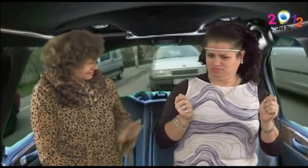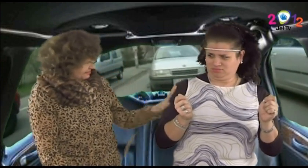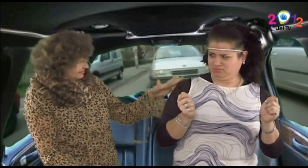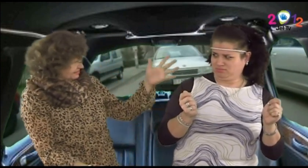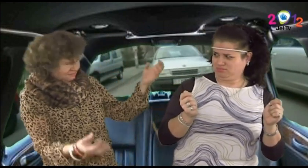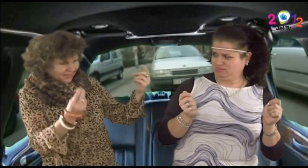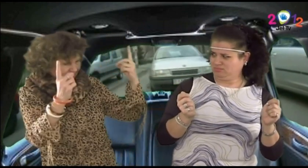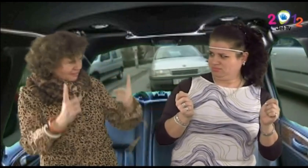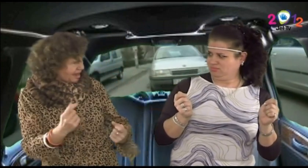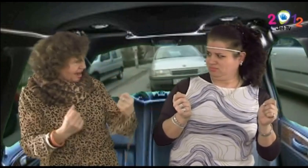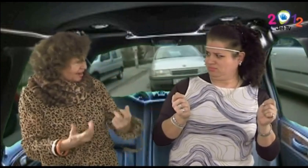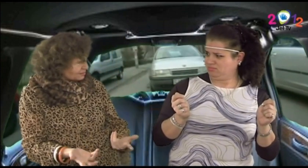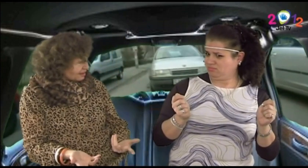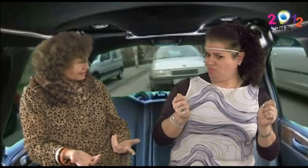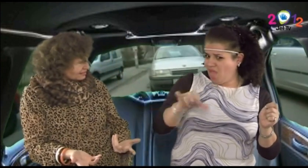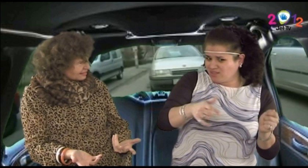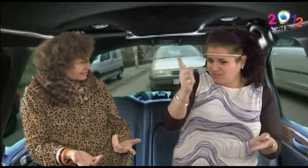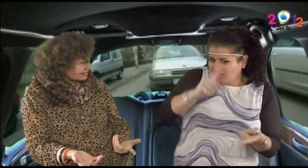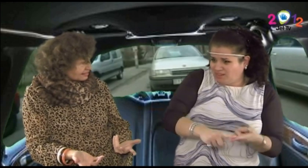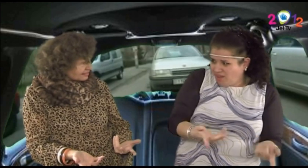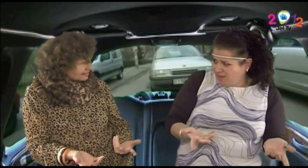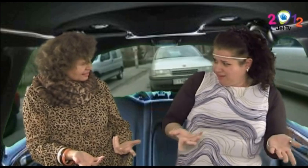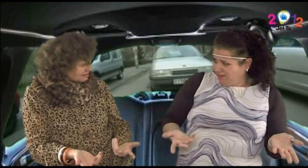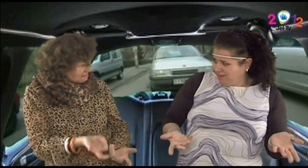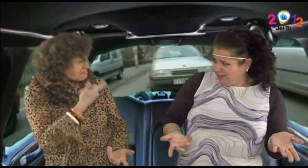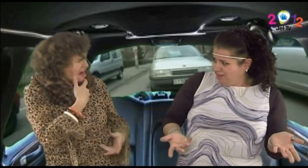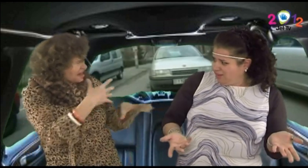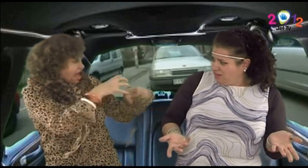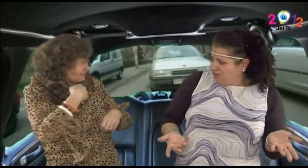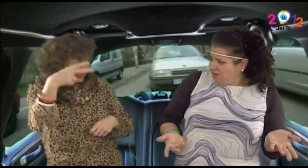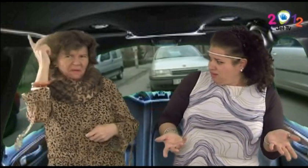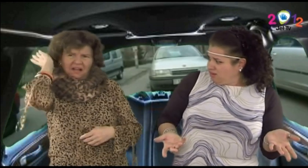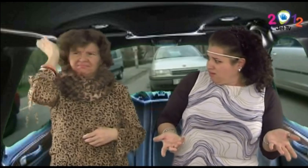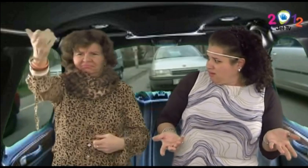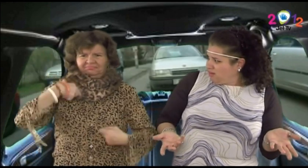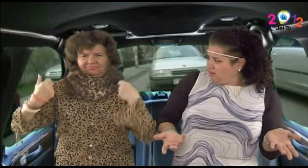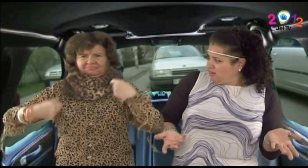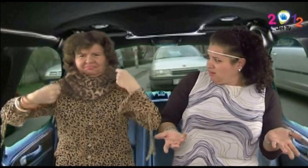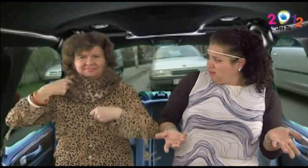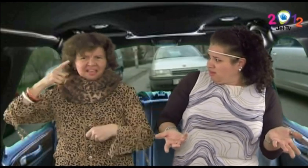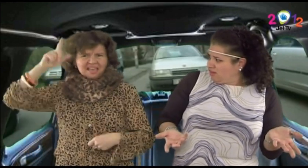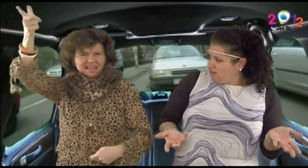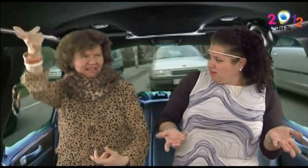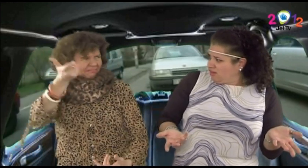Miért álltál meg? - Kifogyott a benzin. Ha én vezettem volna, tovább ment volna még az autó!